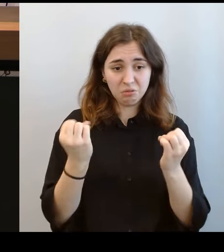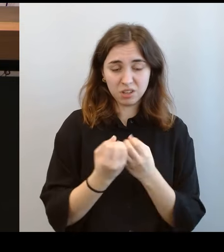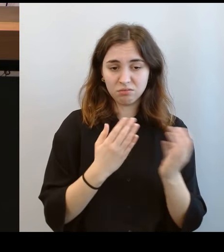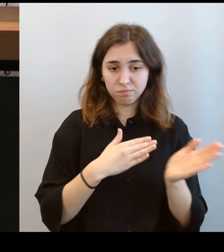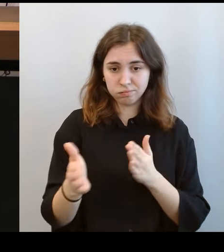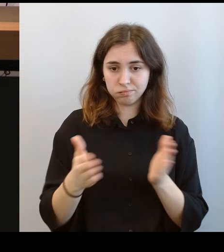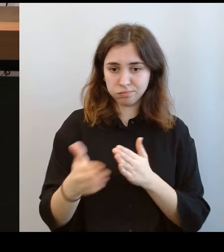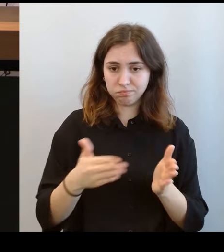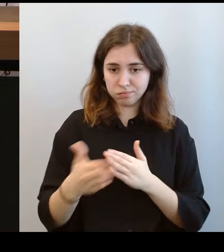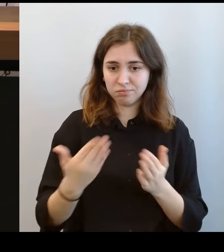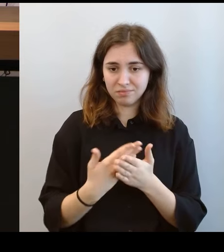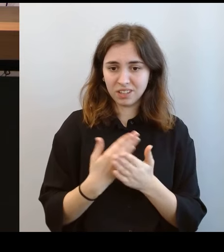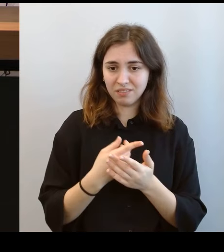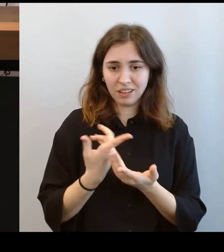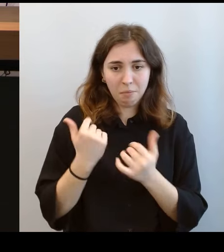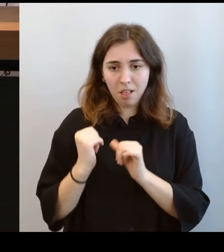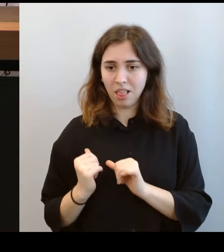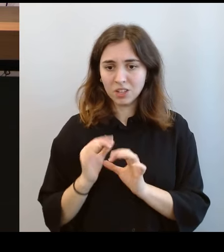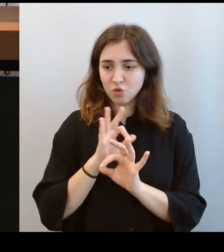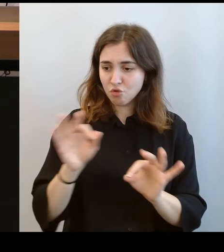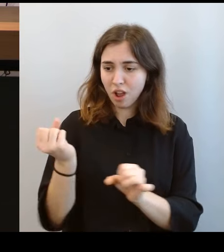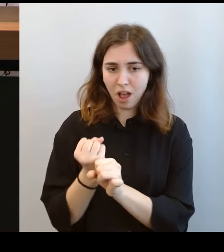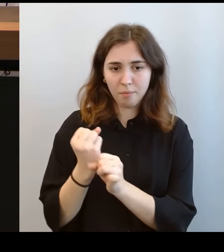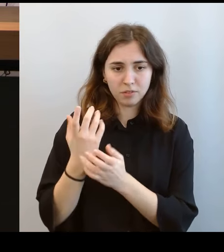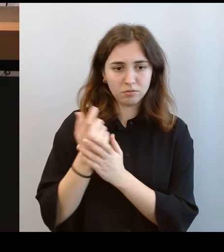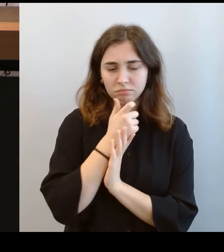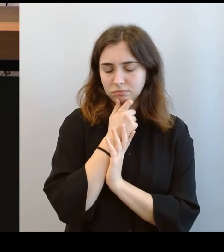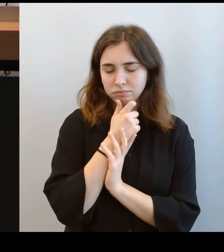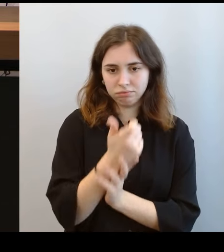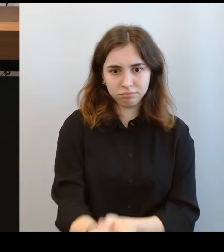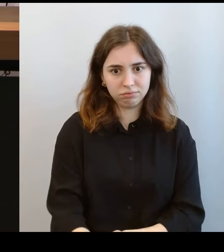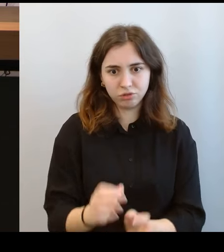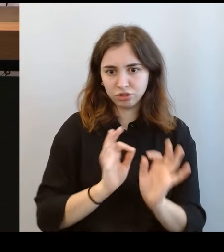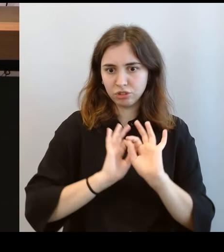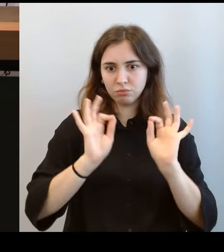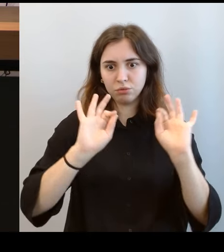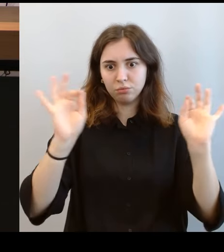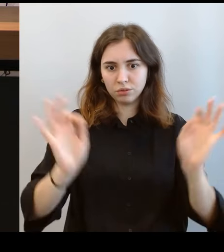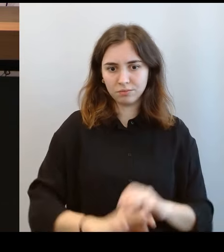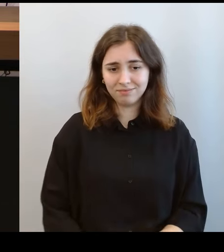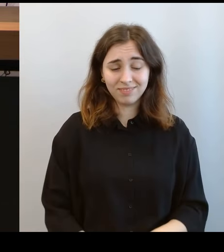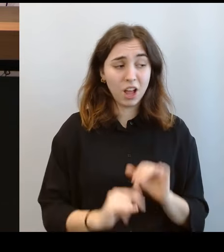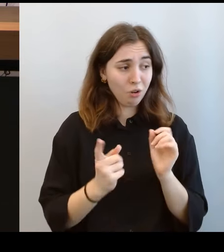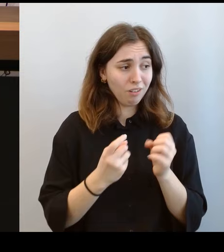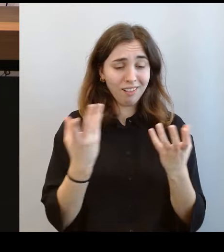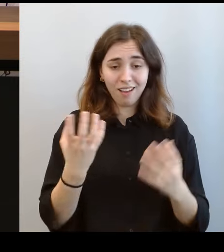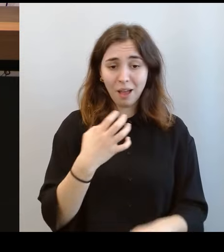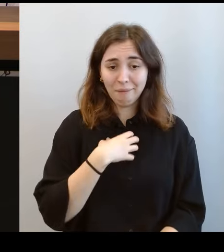Es besteht dann auch die Gefahr, dass Patienten nicht mehr die Aufmerksamkeit und Therapien erhalten, derer sie bedürfen.